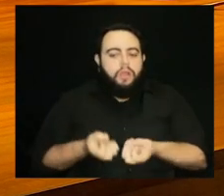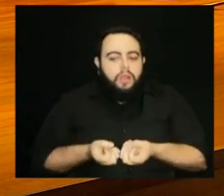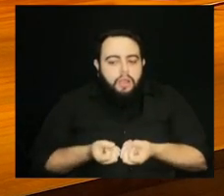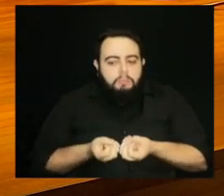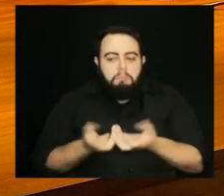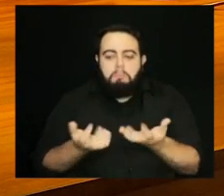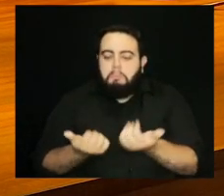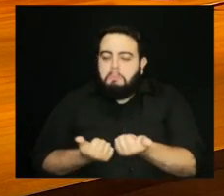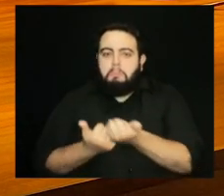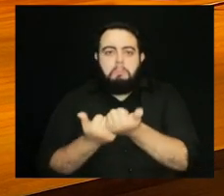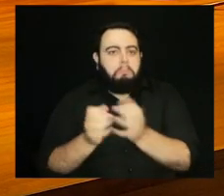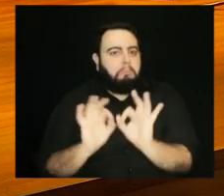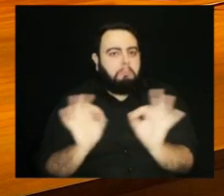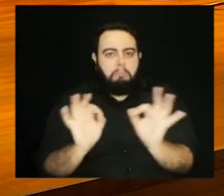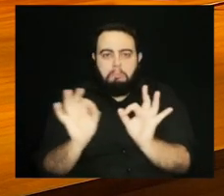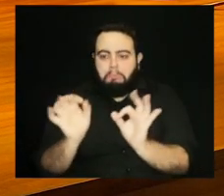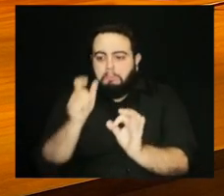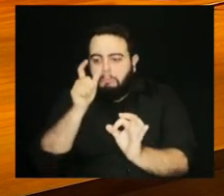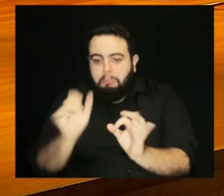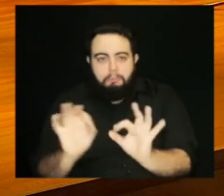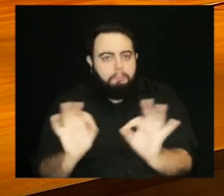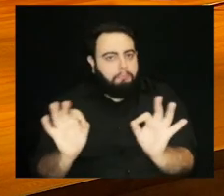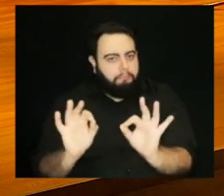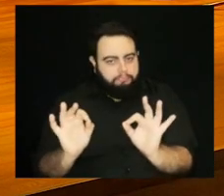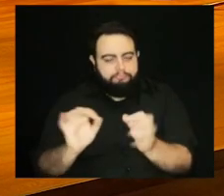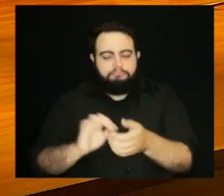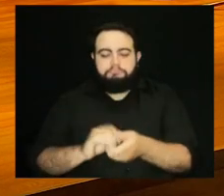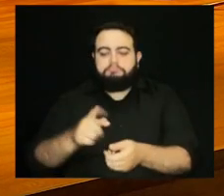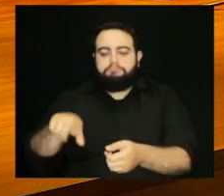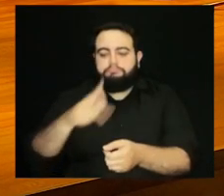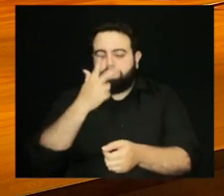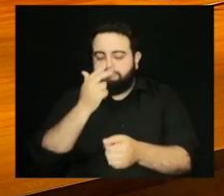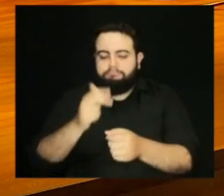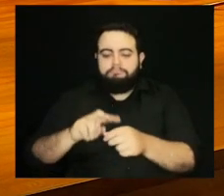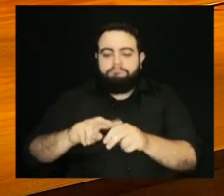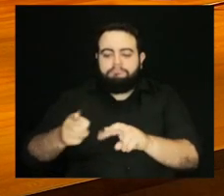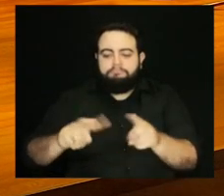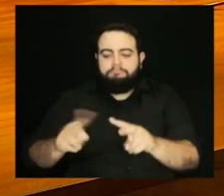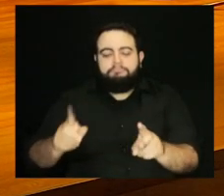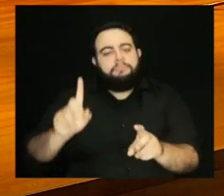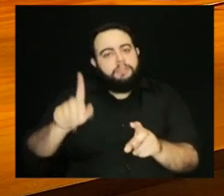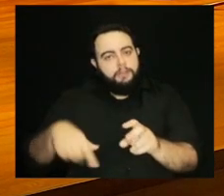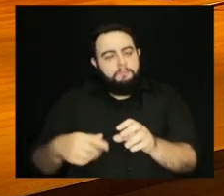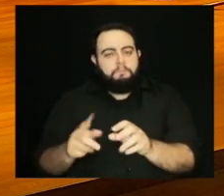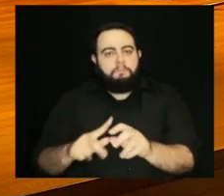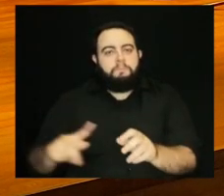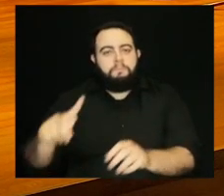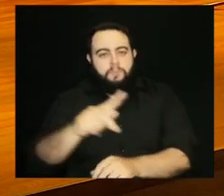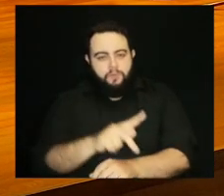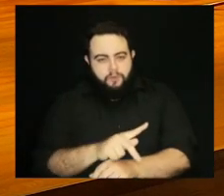por aquilo e tal e eles foram crescendo. Inclusive as crônicas da época dizem isso